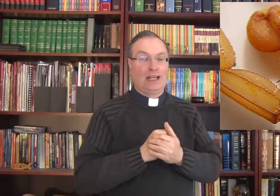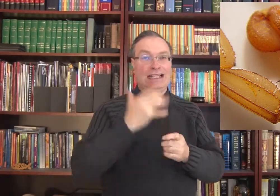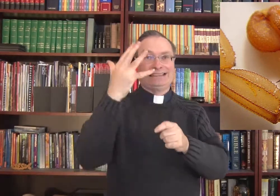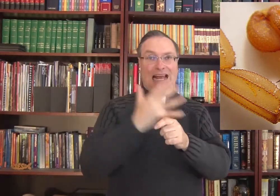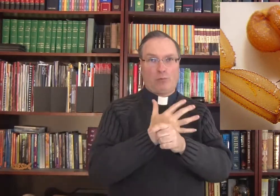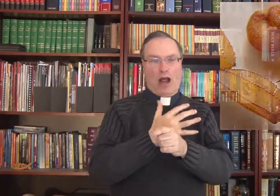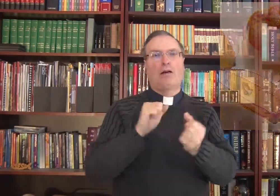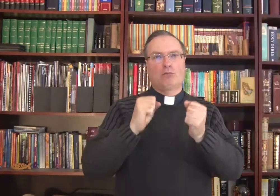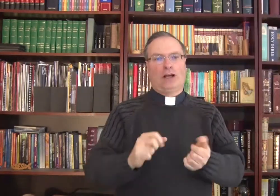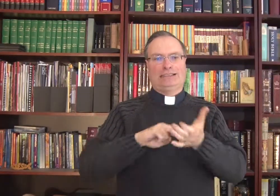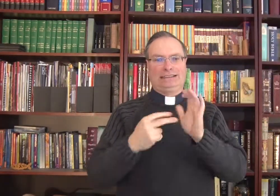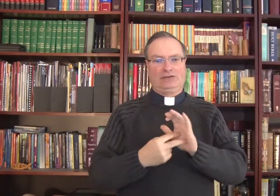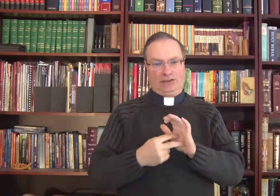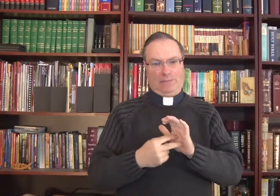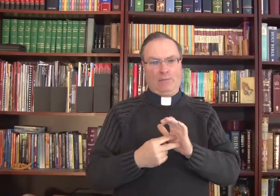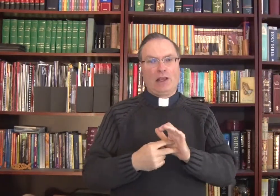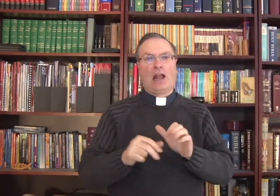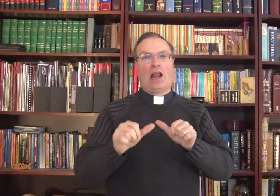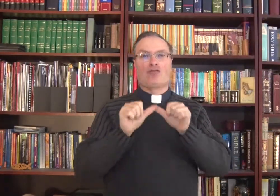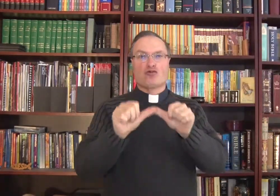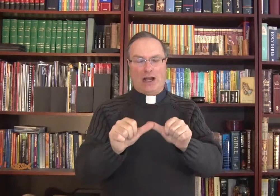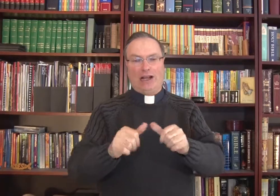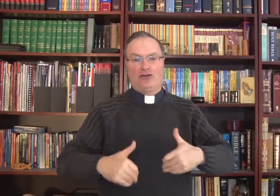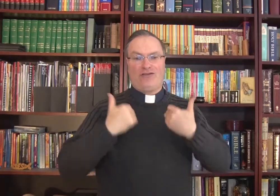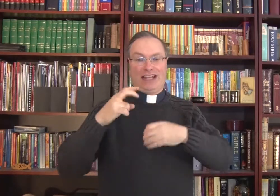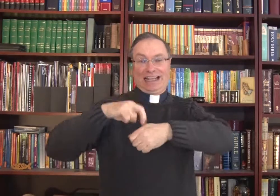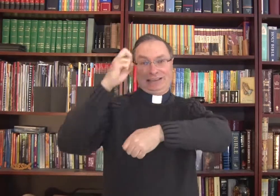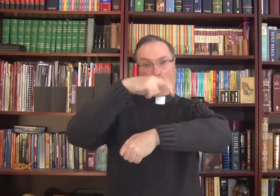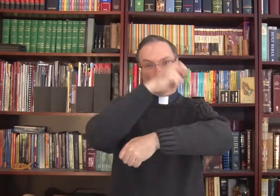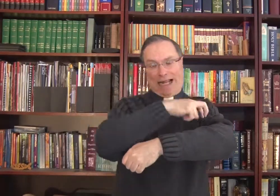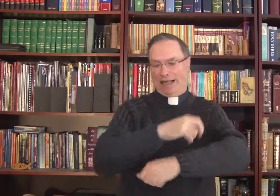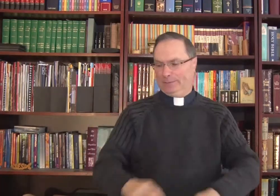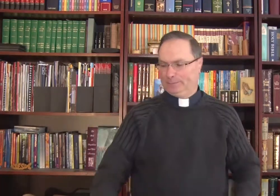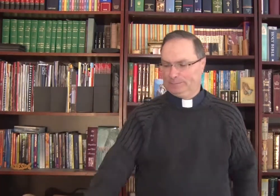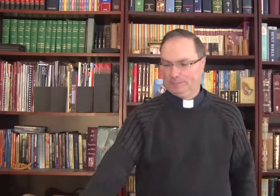Cinq mois signifie la durée de vie des sauterelles.